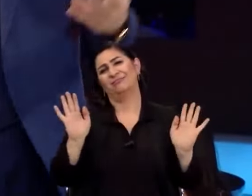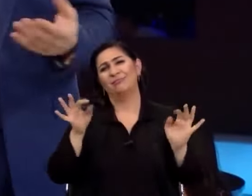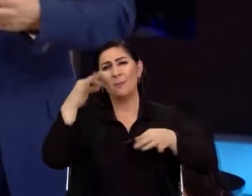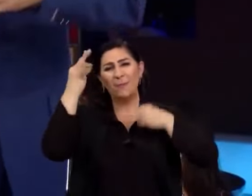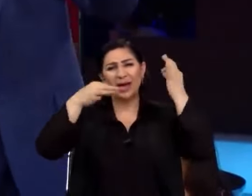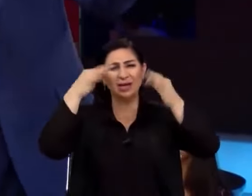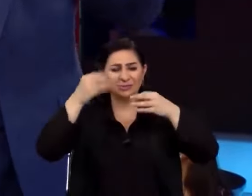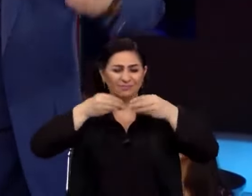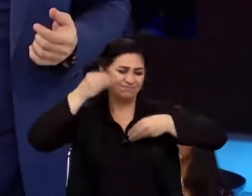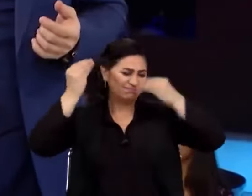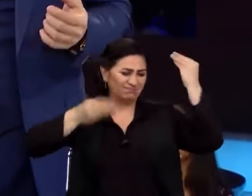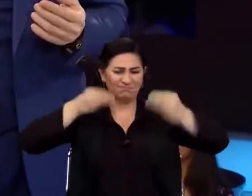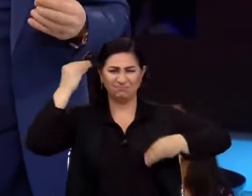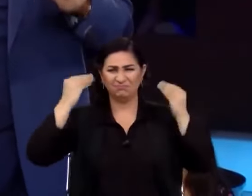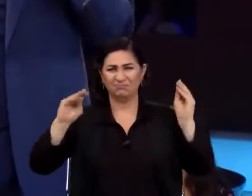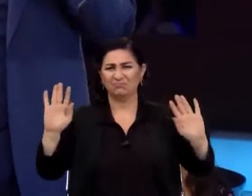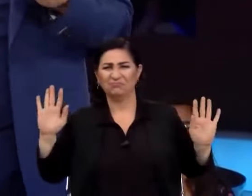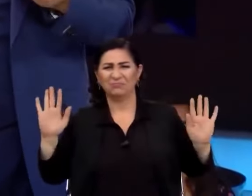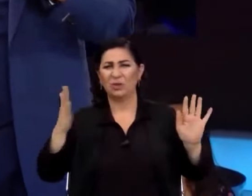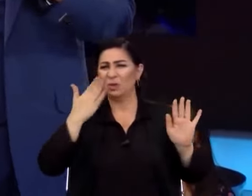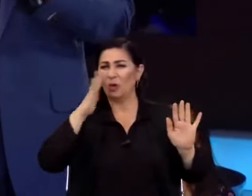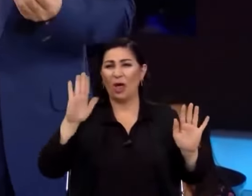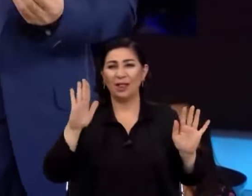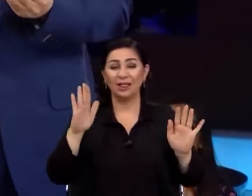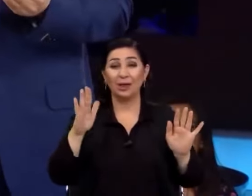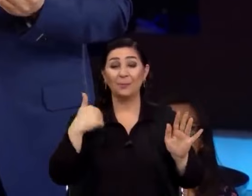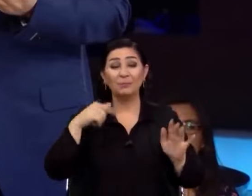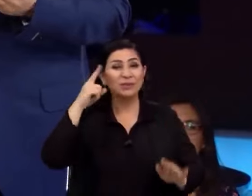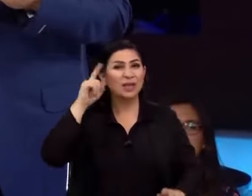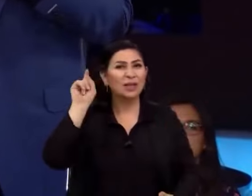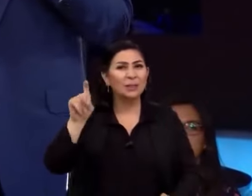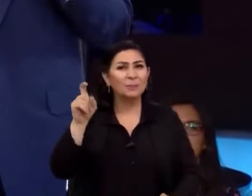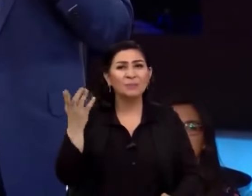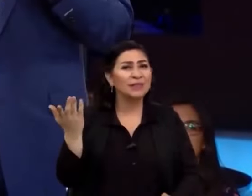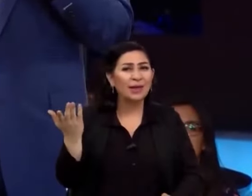da siliyor böyle çatır çatır falan filan burada benim takıldığım nokta Türk